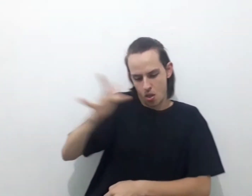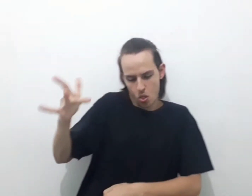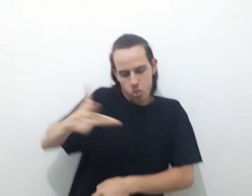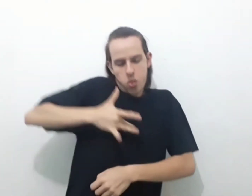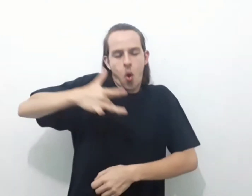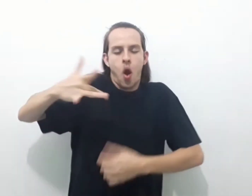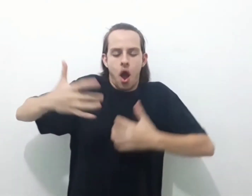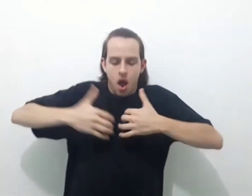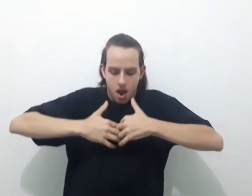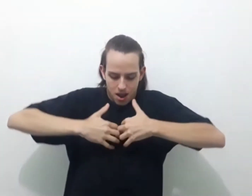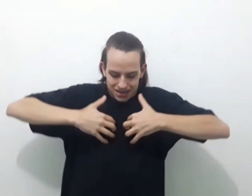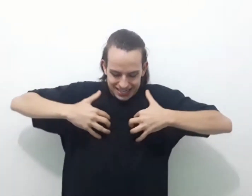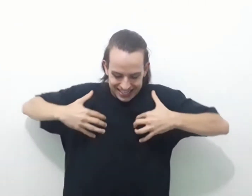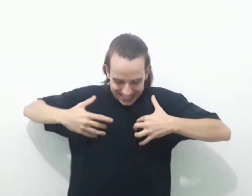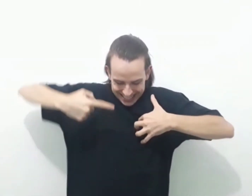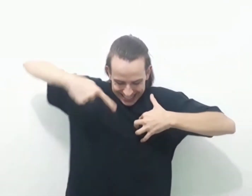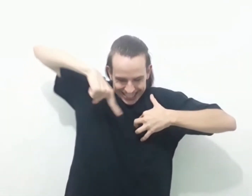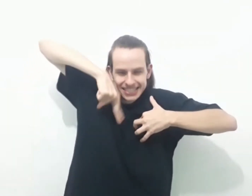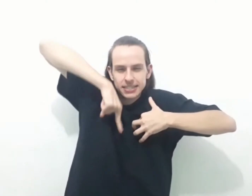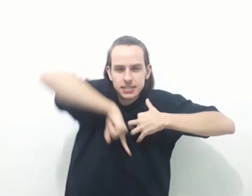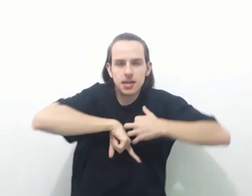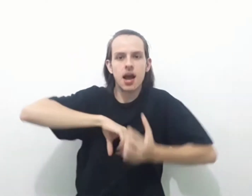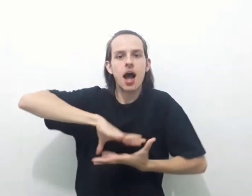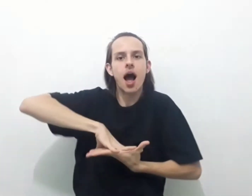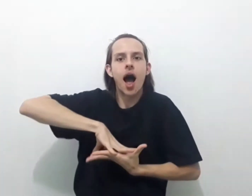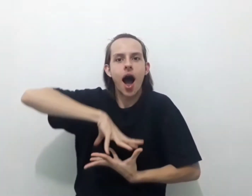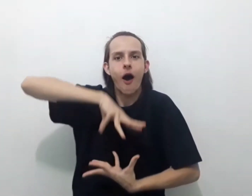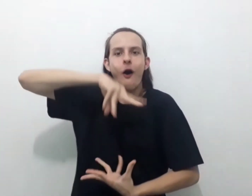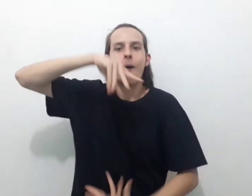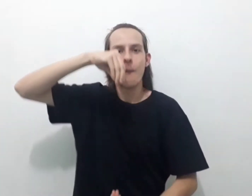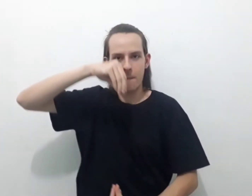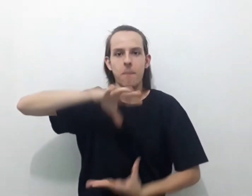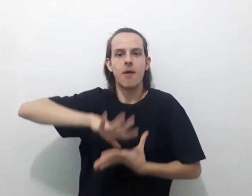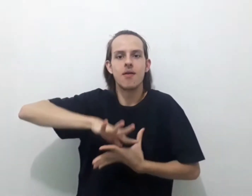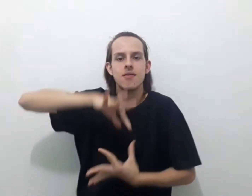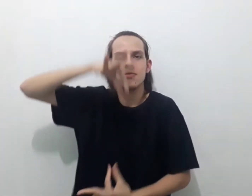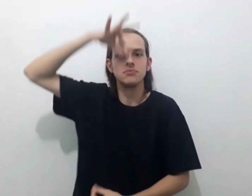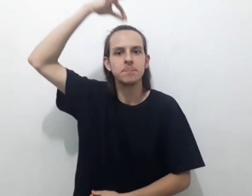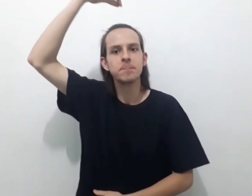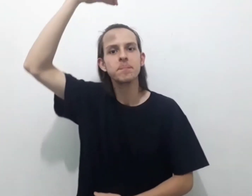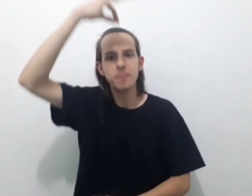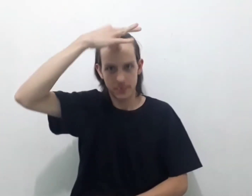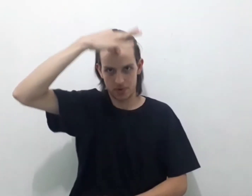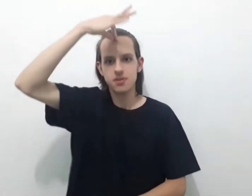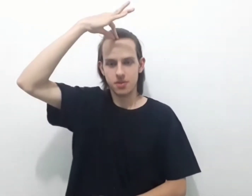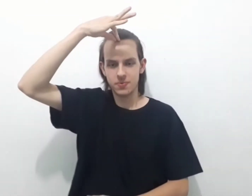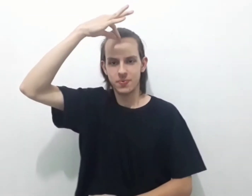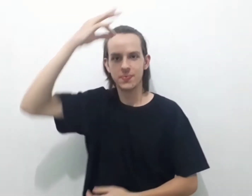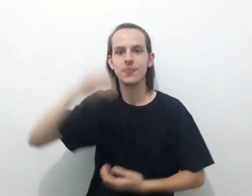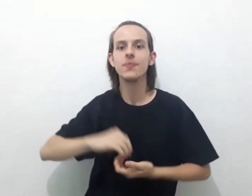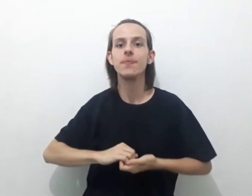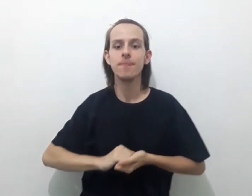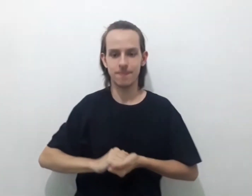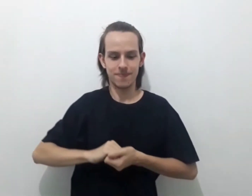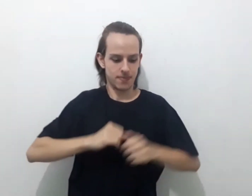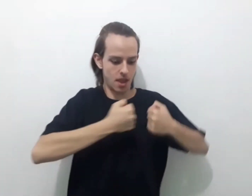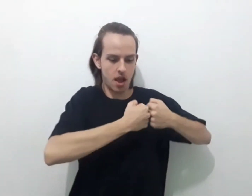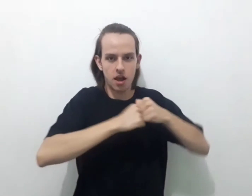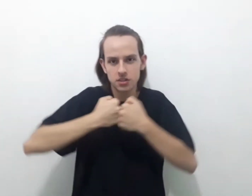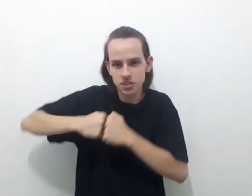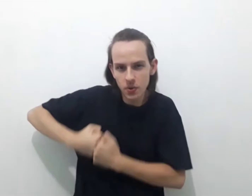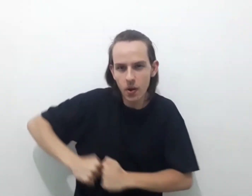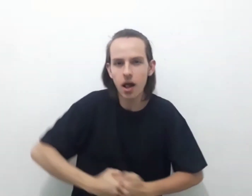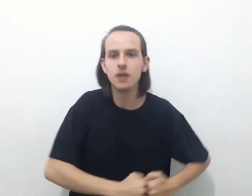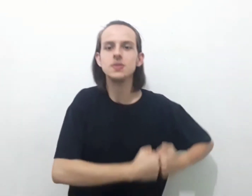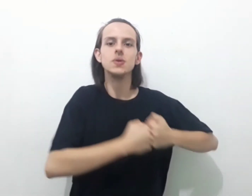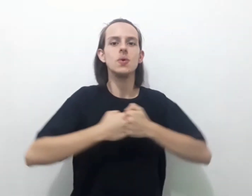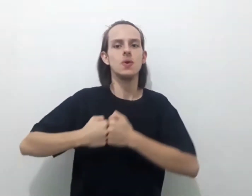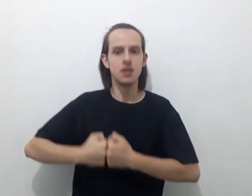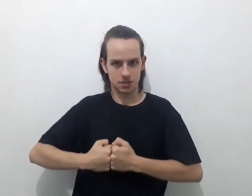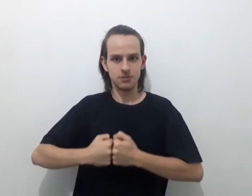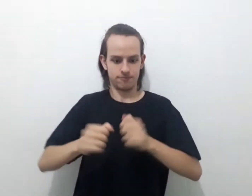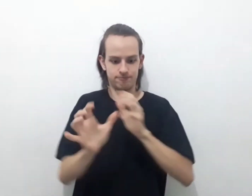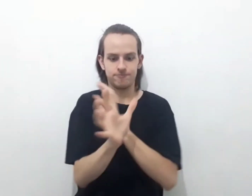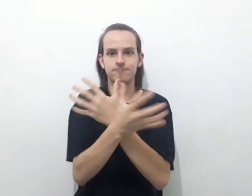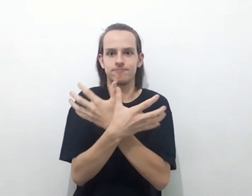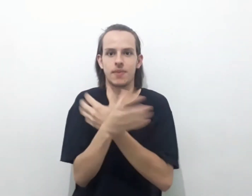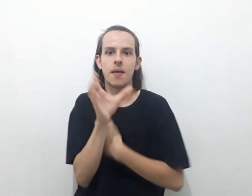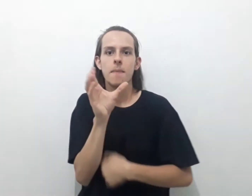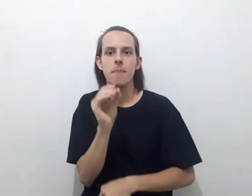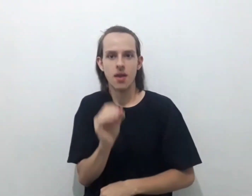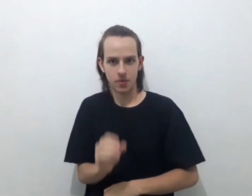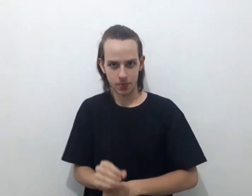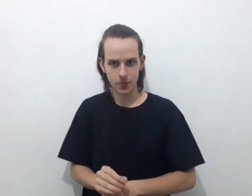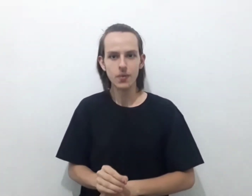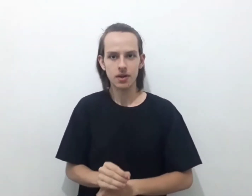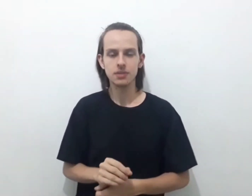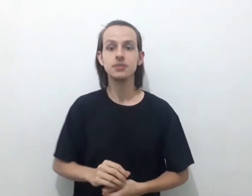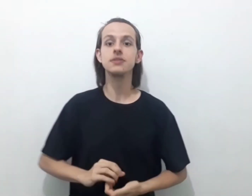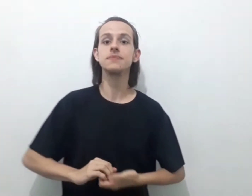Penetra até dividir a alma e o espírito, articulações e medulas.